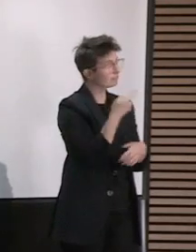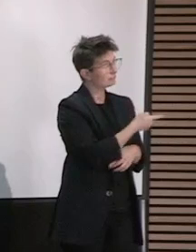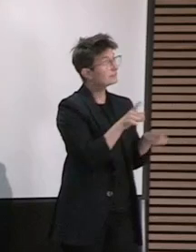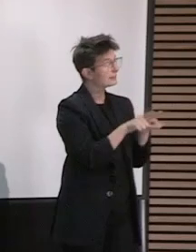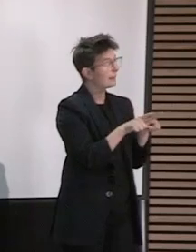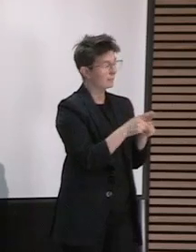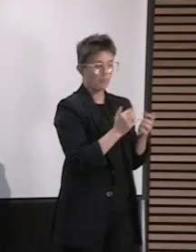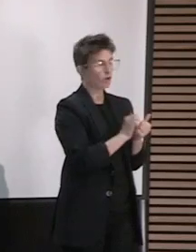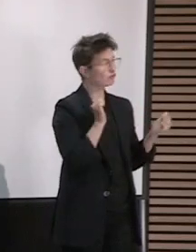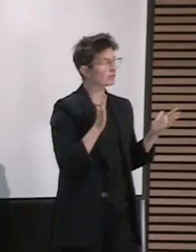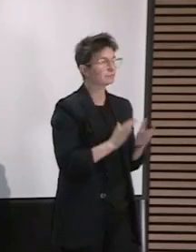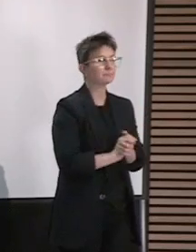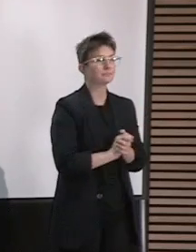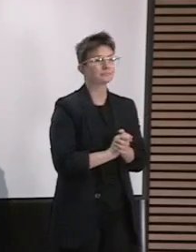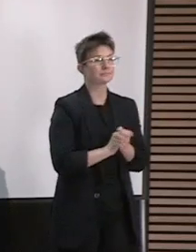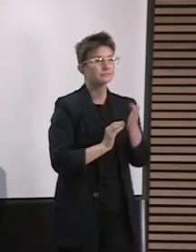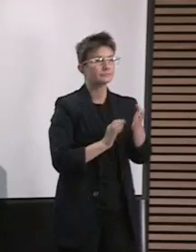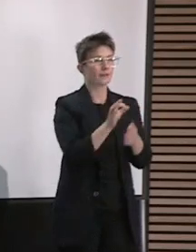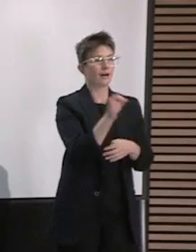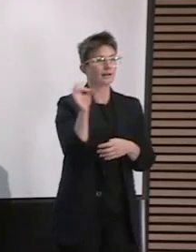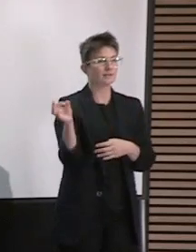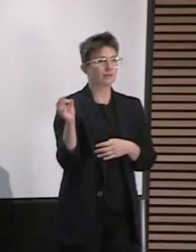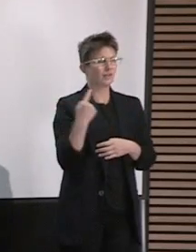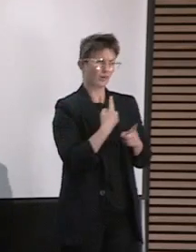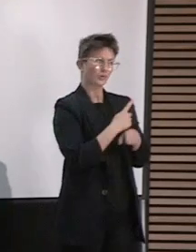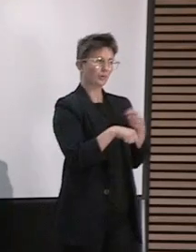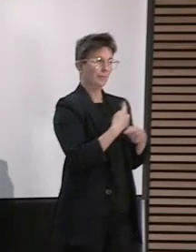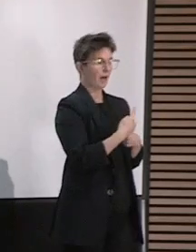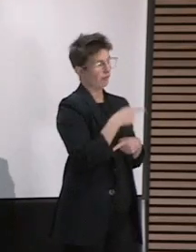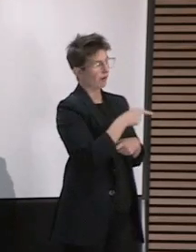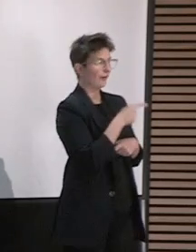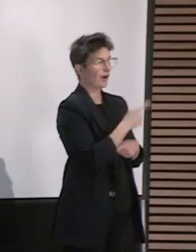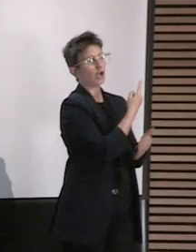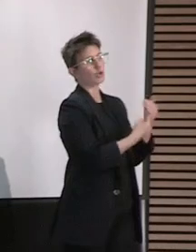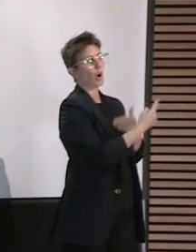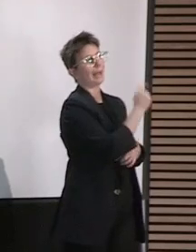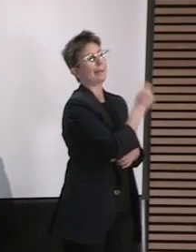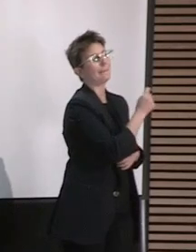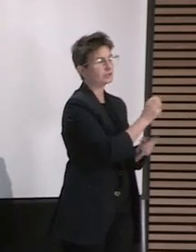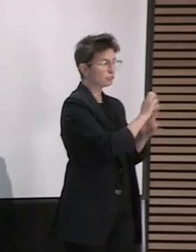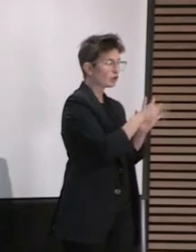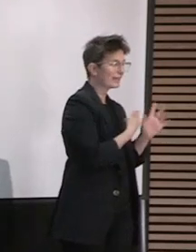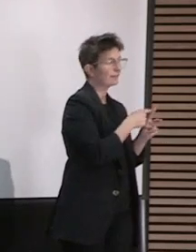kaupapa kua whakatauhia e te Kerei me te na Minita Shaw. Kua whakaae ia ki tena.